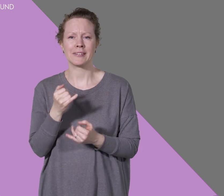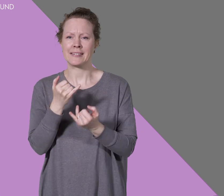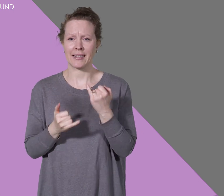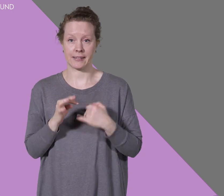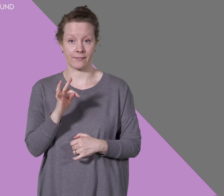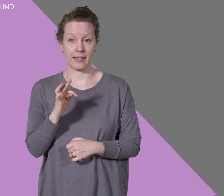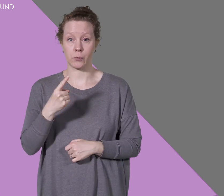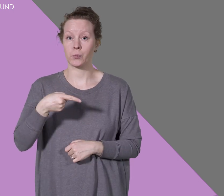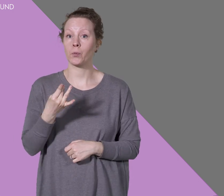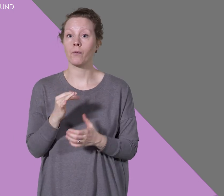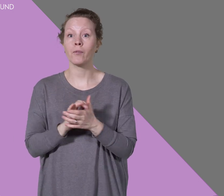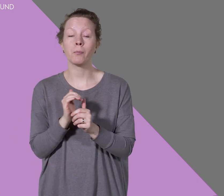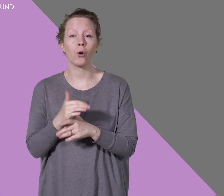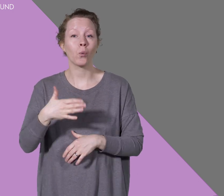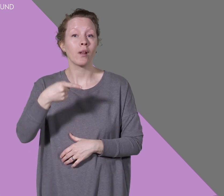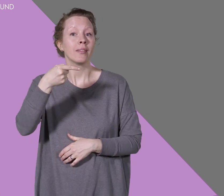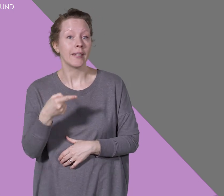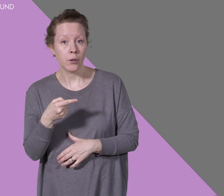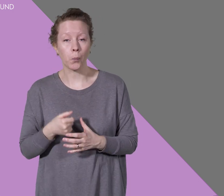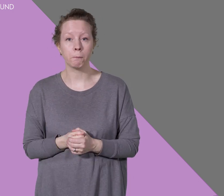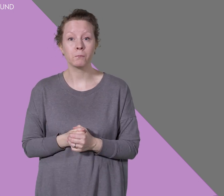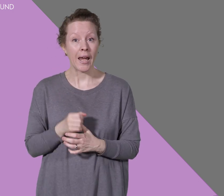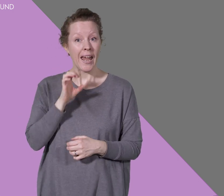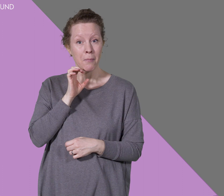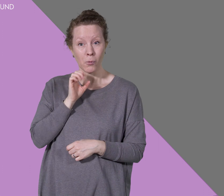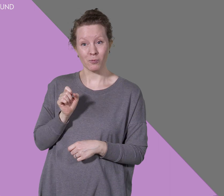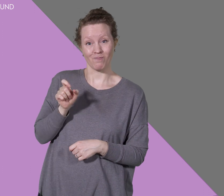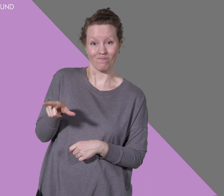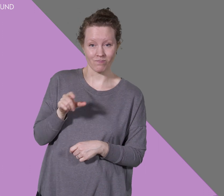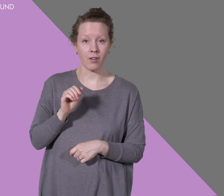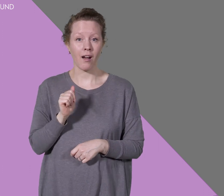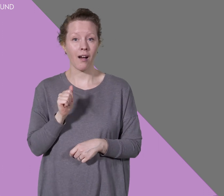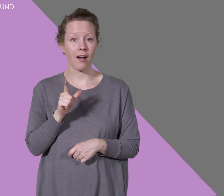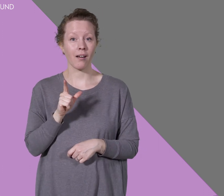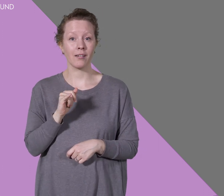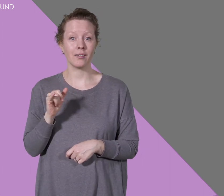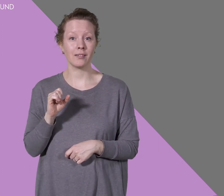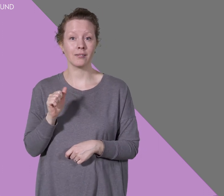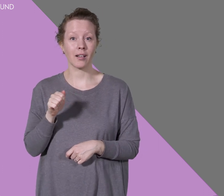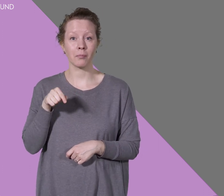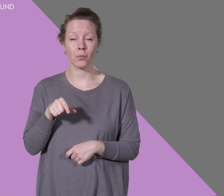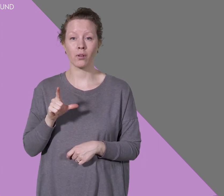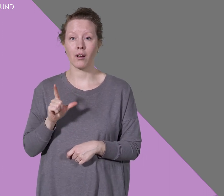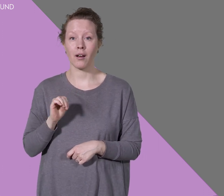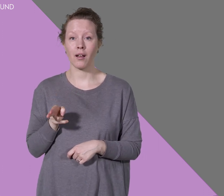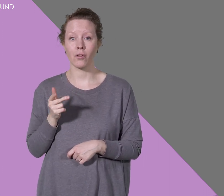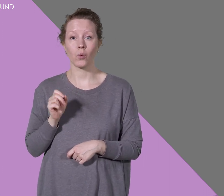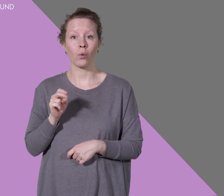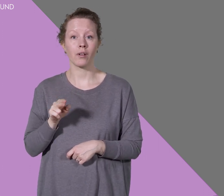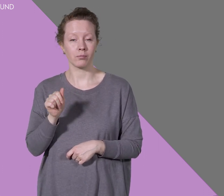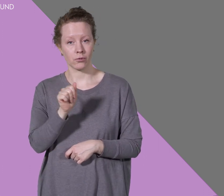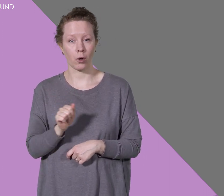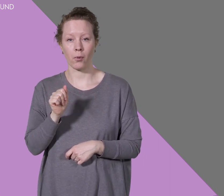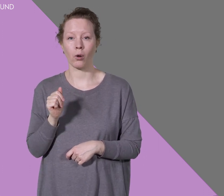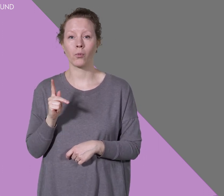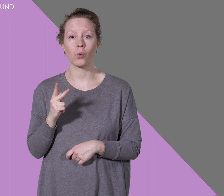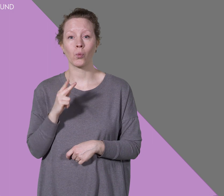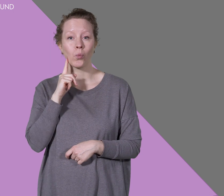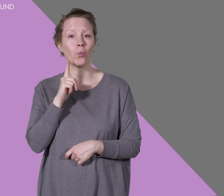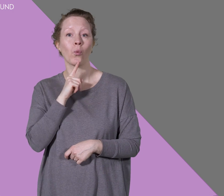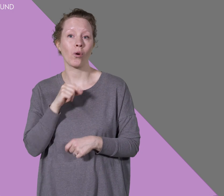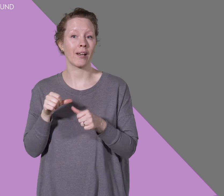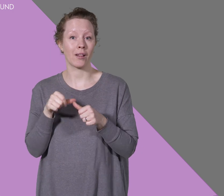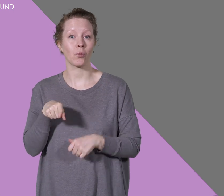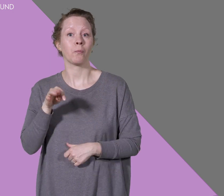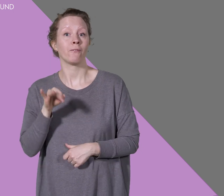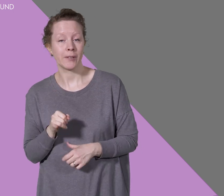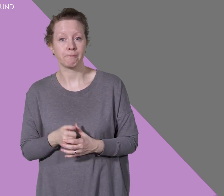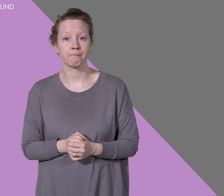senast fredagen den 17.2.2023 kl. 10.00 till aliisa.lehtonen@kuurojenliitto.fi -